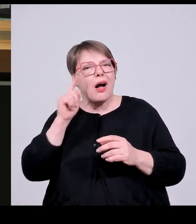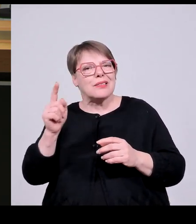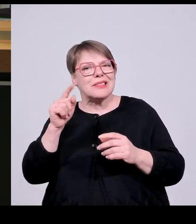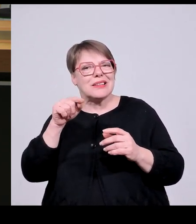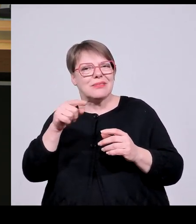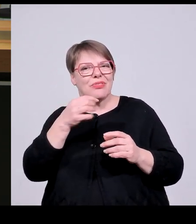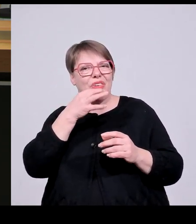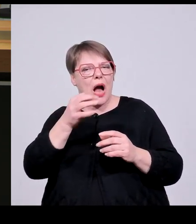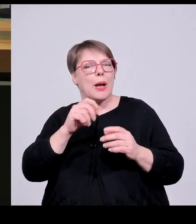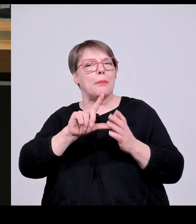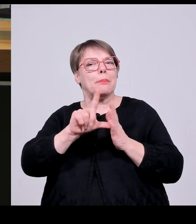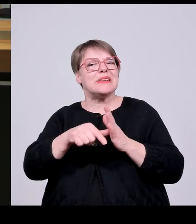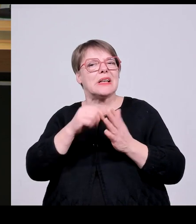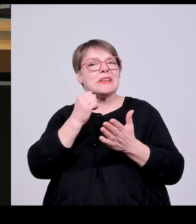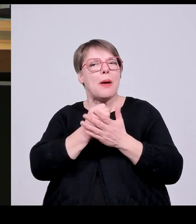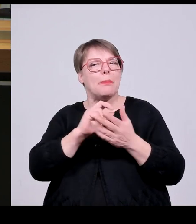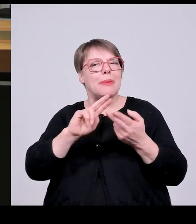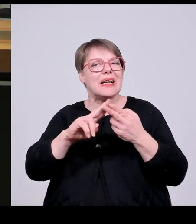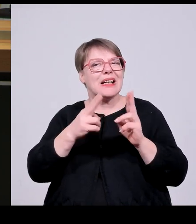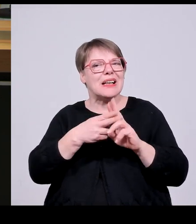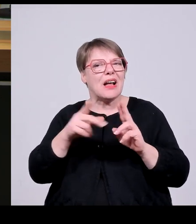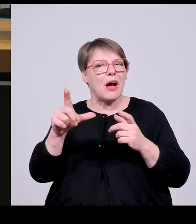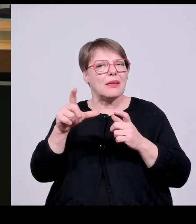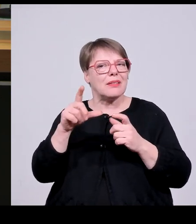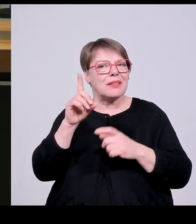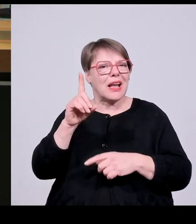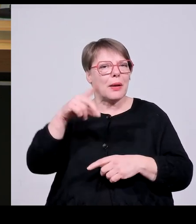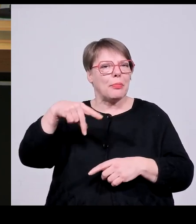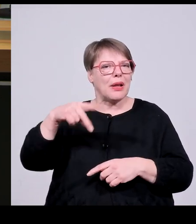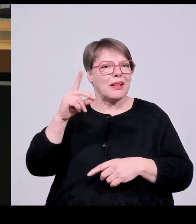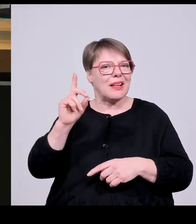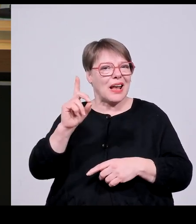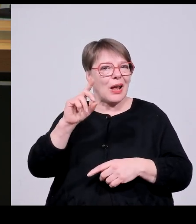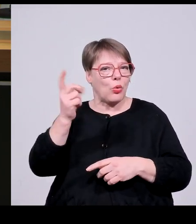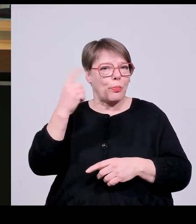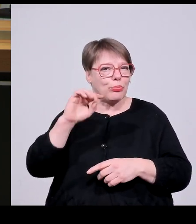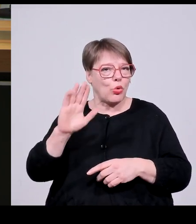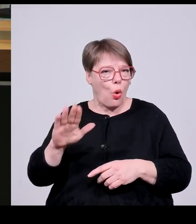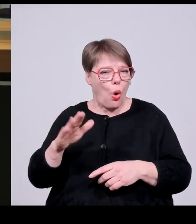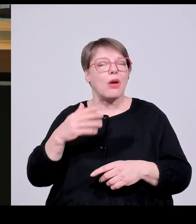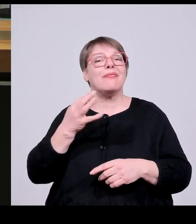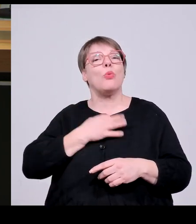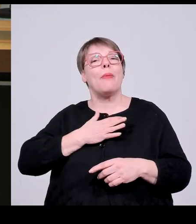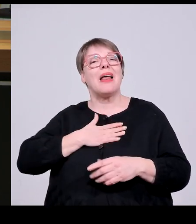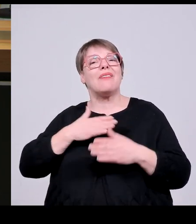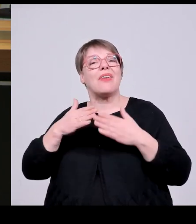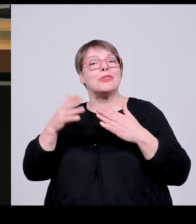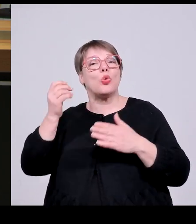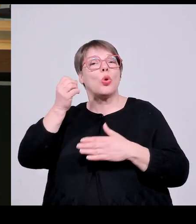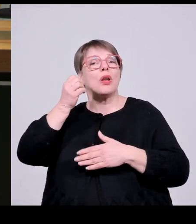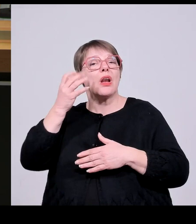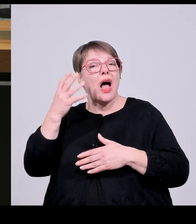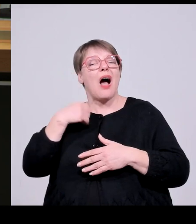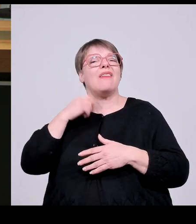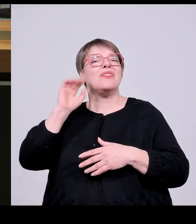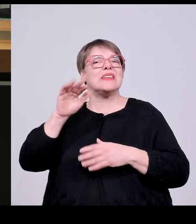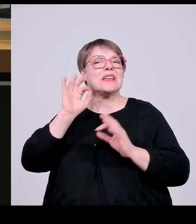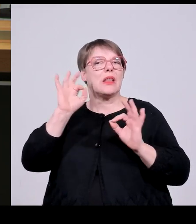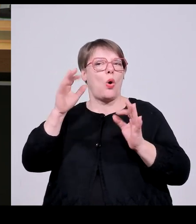Aber klar ist auch: Die rechtliche Ausgangslage ist unterschiedlich. Das Gutachten in Sachen Abgeordnetenhaus gibt uns